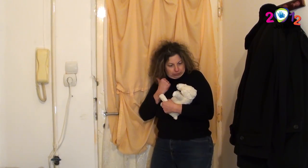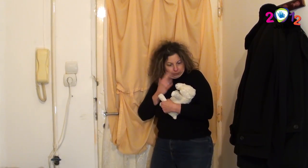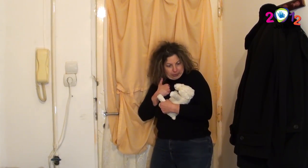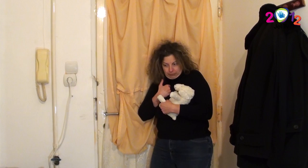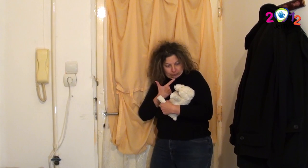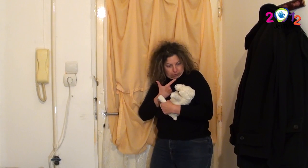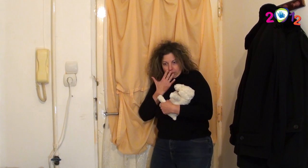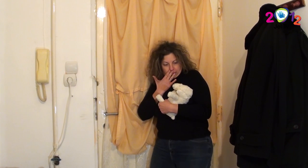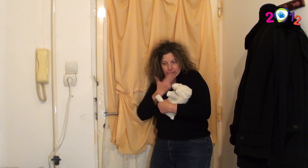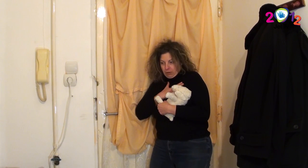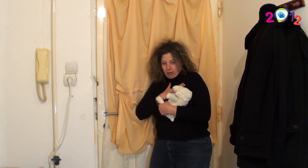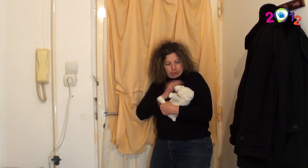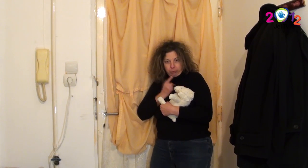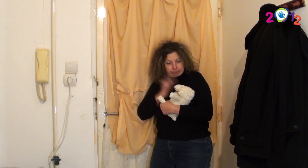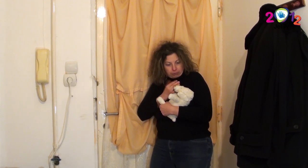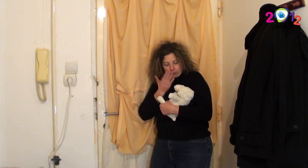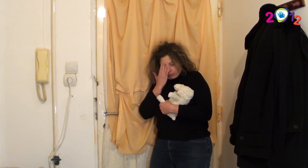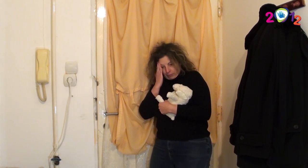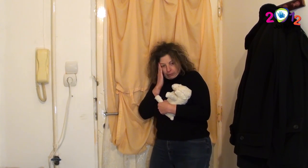Kettő. Láttad? Miért pont ők?